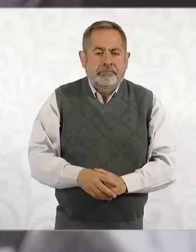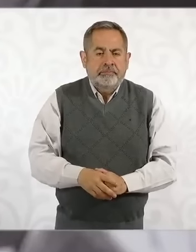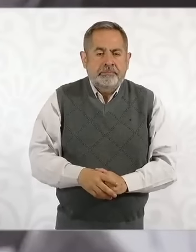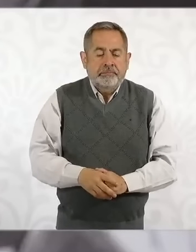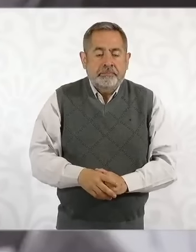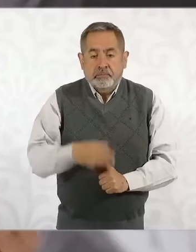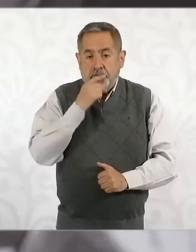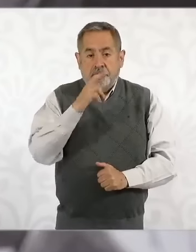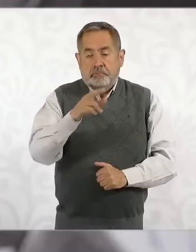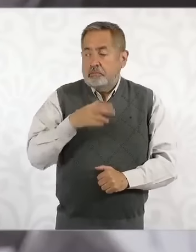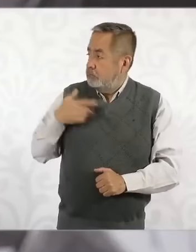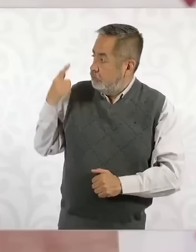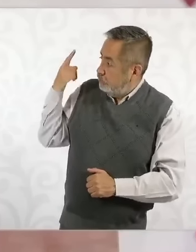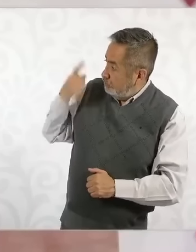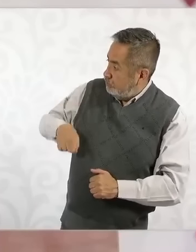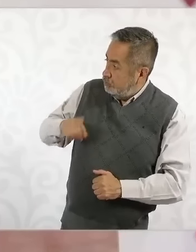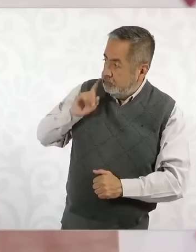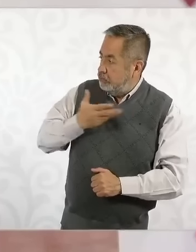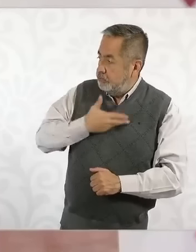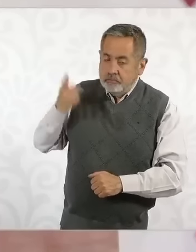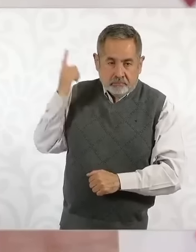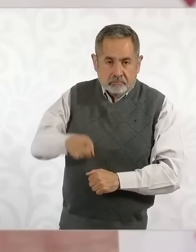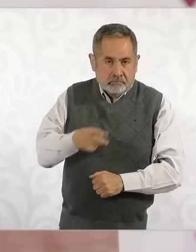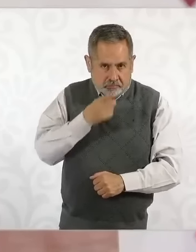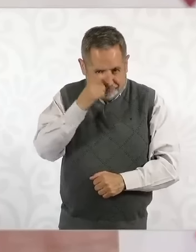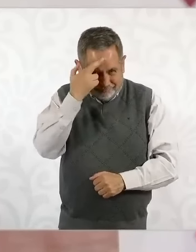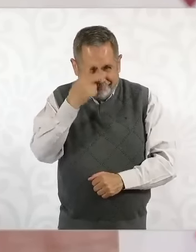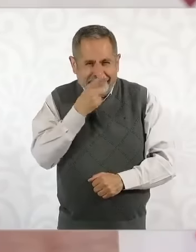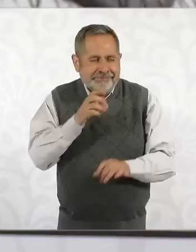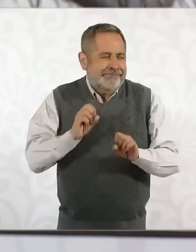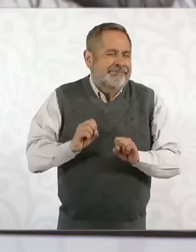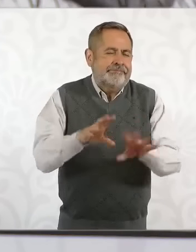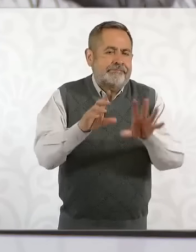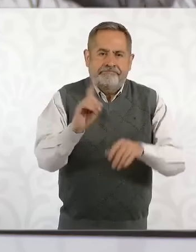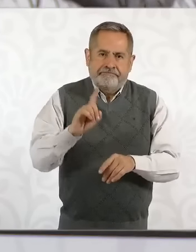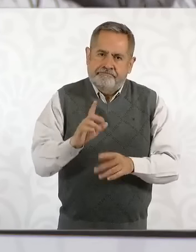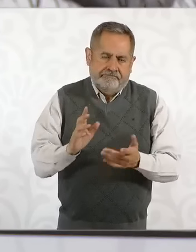presidenta cuando fue a Uruapan y dijo que no iba a haber impunidad en este caso y son 31 detenidos